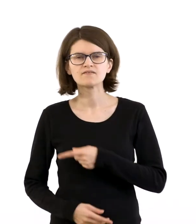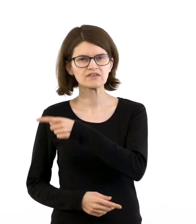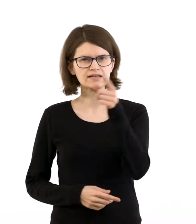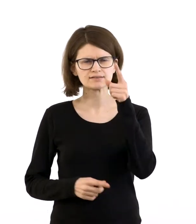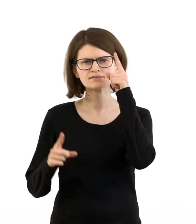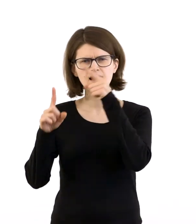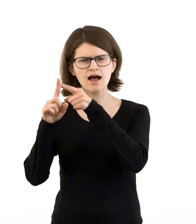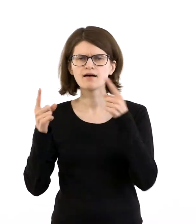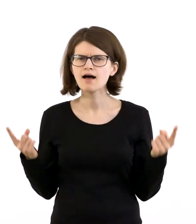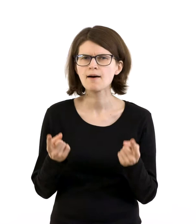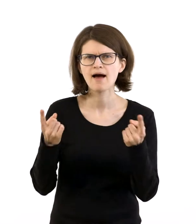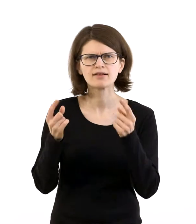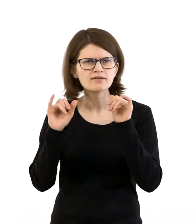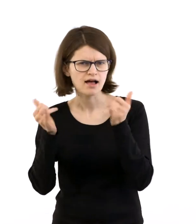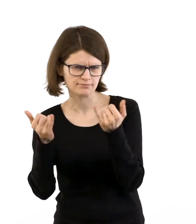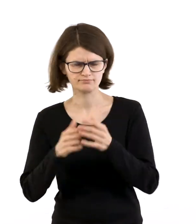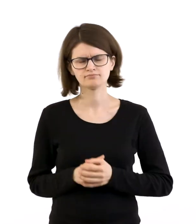2. Wyznaczenie cel kampanii